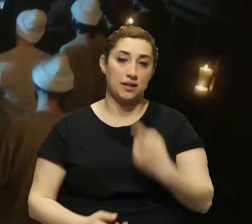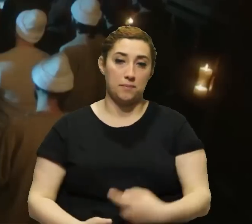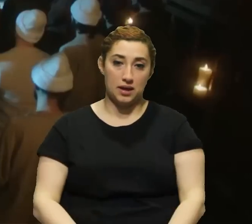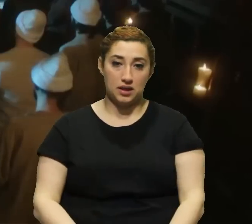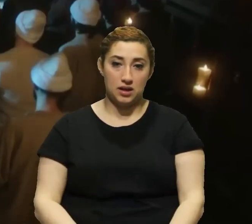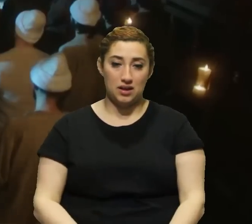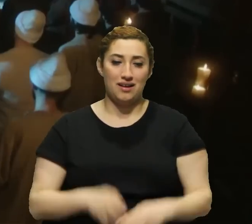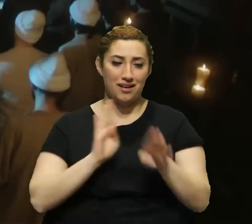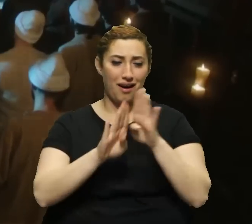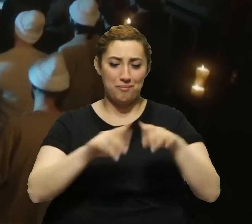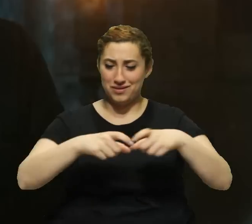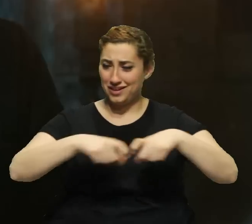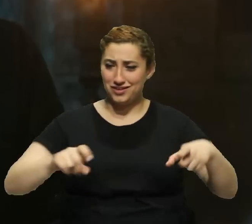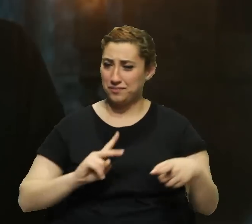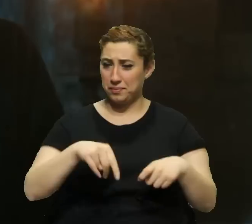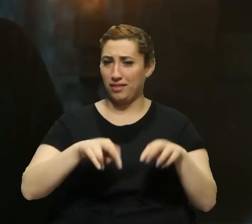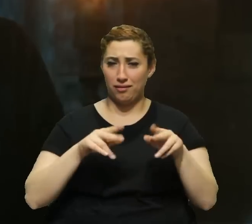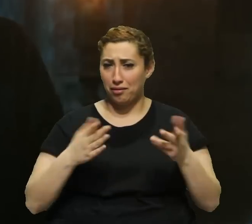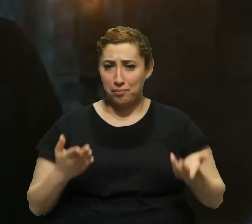Kapı eşiği bildiğin.